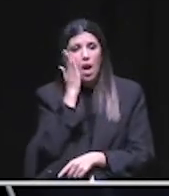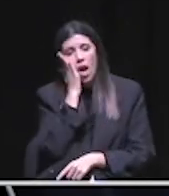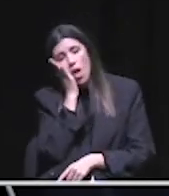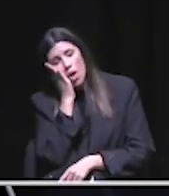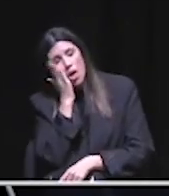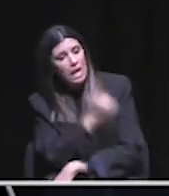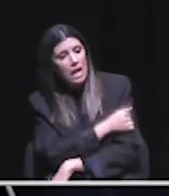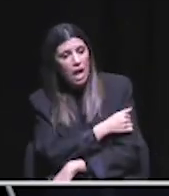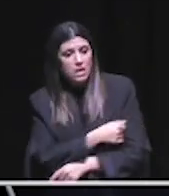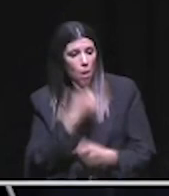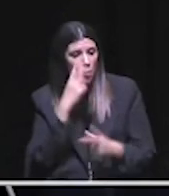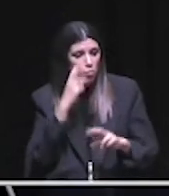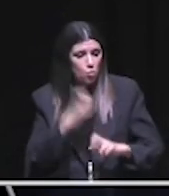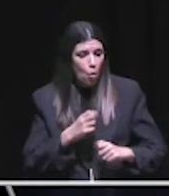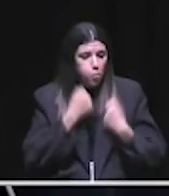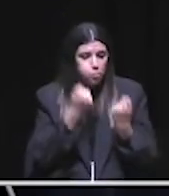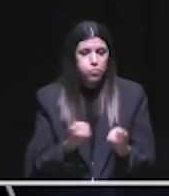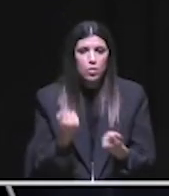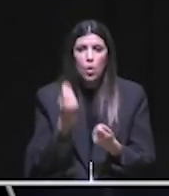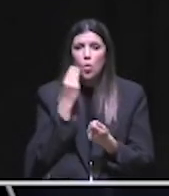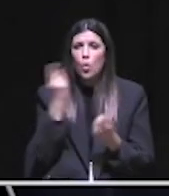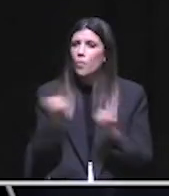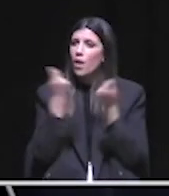como é possível publicitar esta inauguração dizendo: